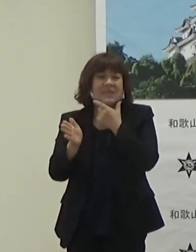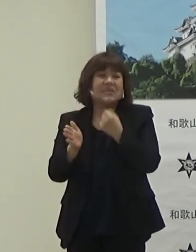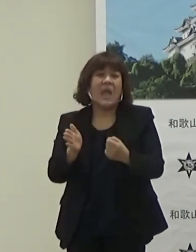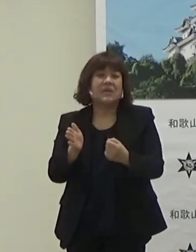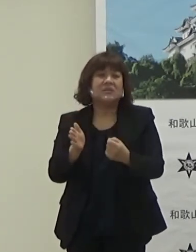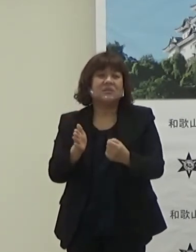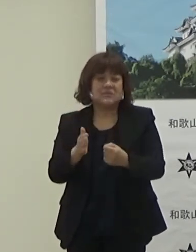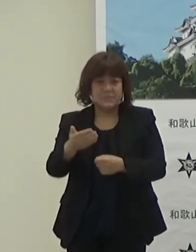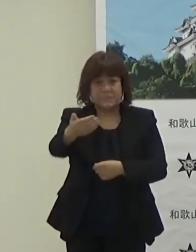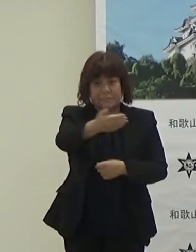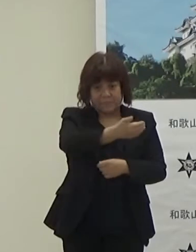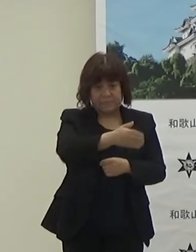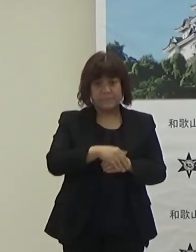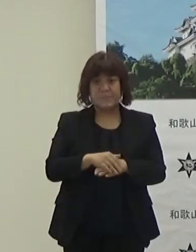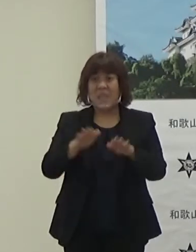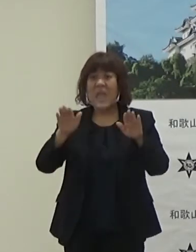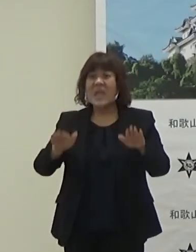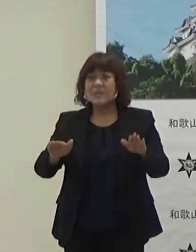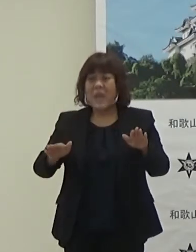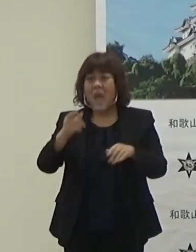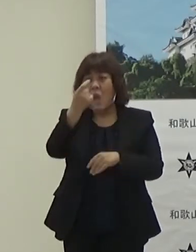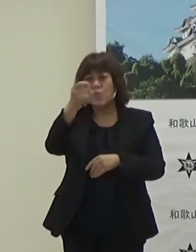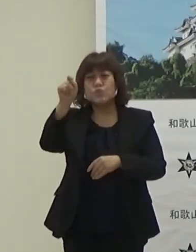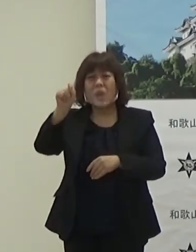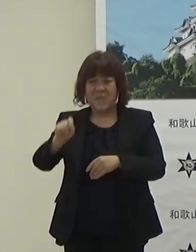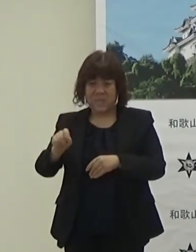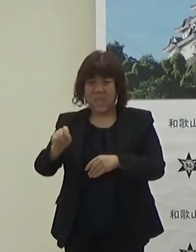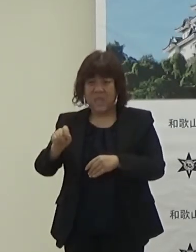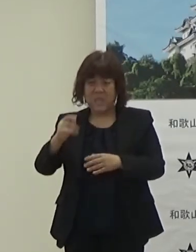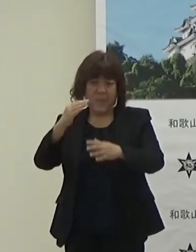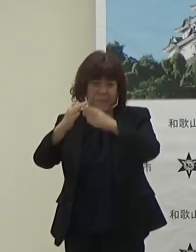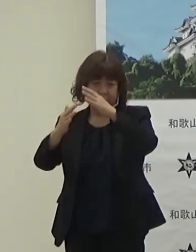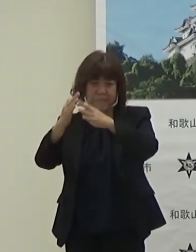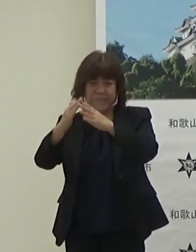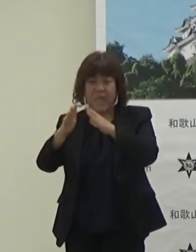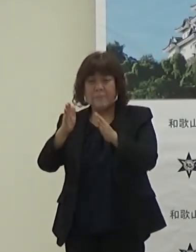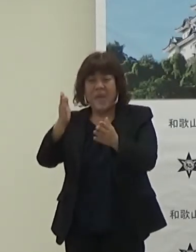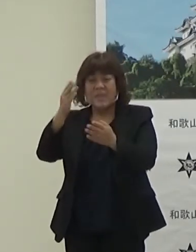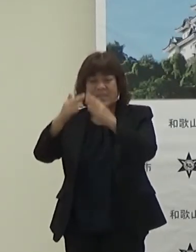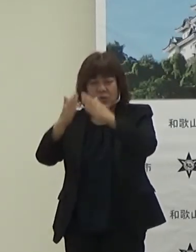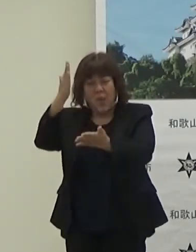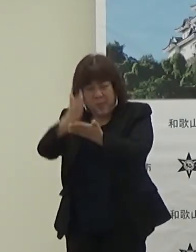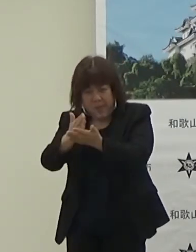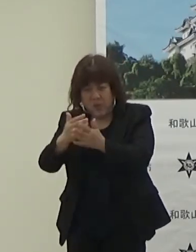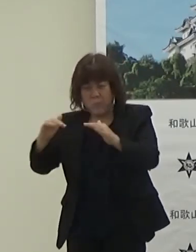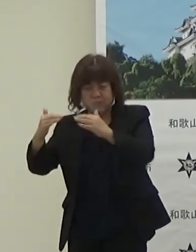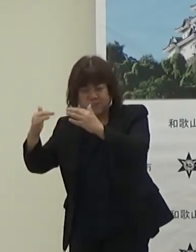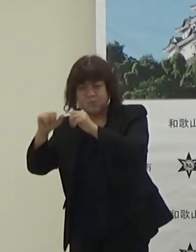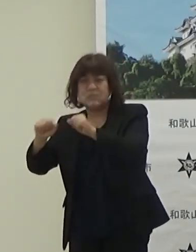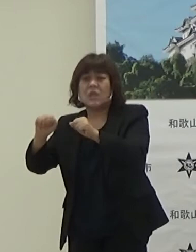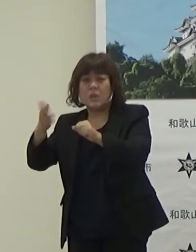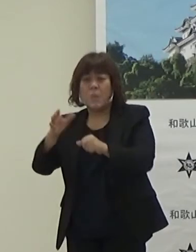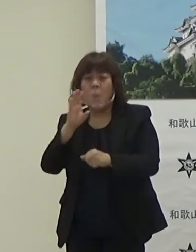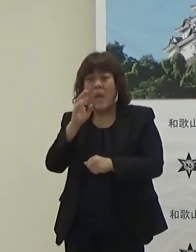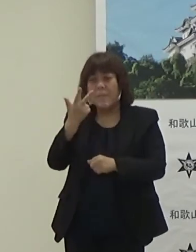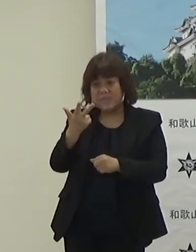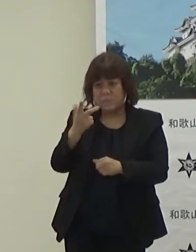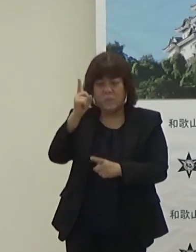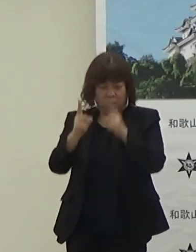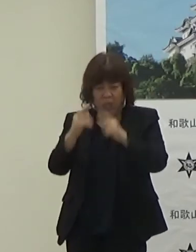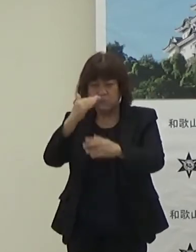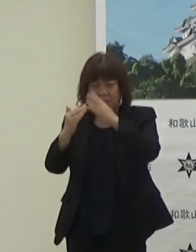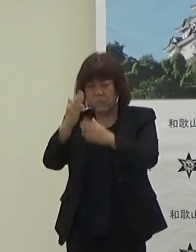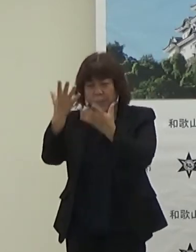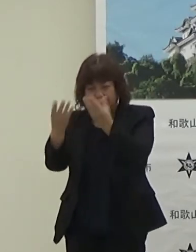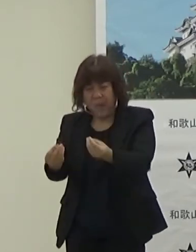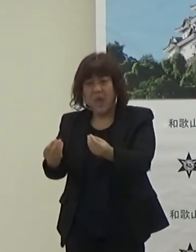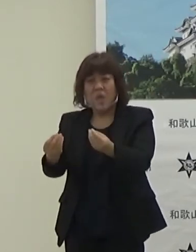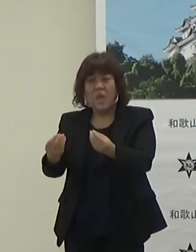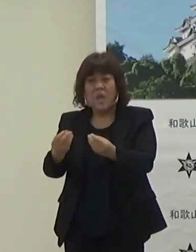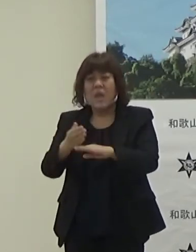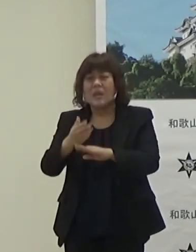今現在、ウクライナでは停戦協議がされてるところで和歌山市としても1日も早く停戦されれば本当にありがたいなと思ってます